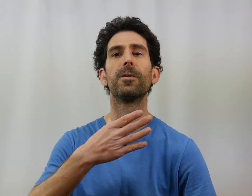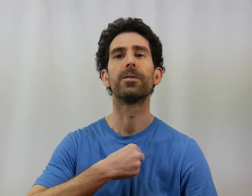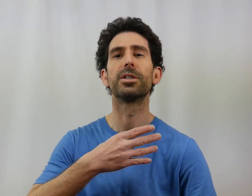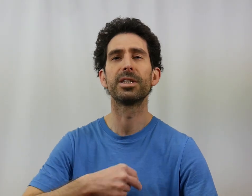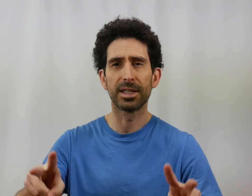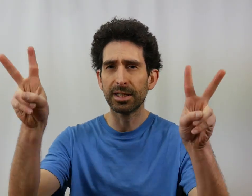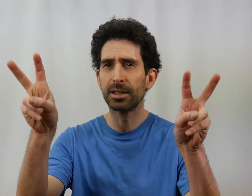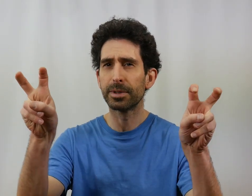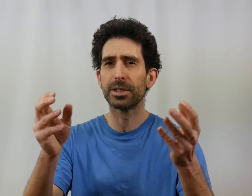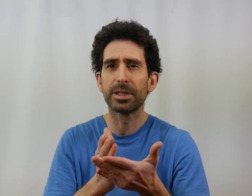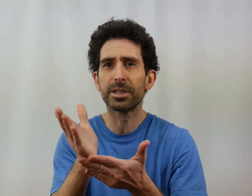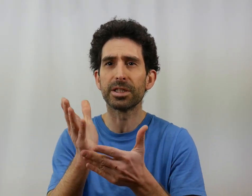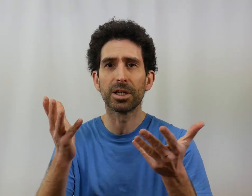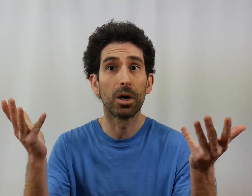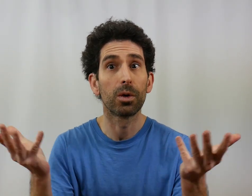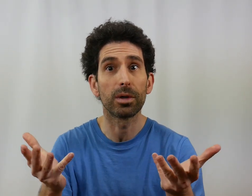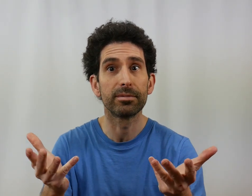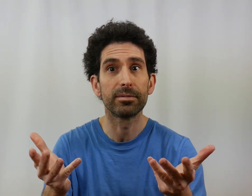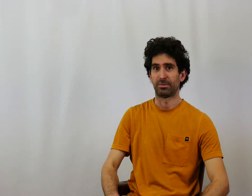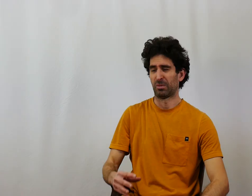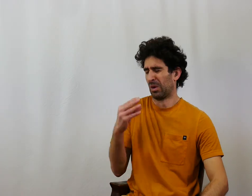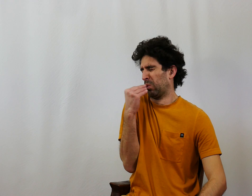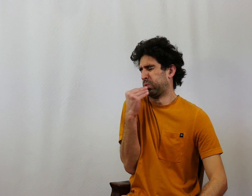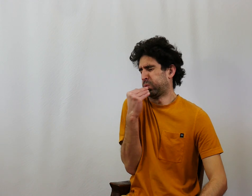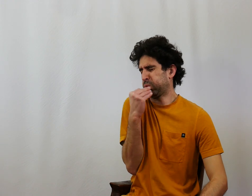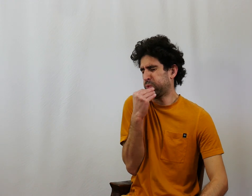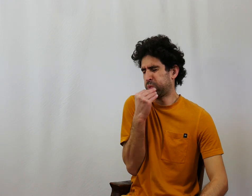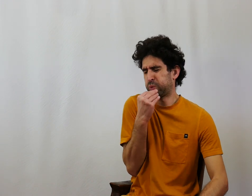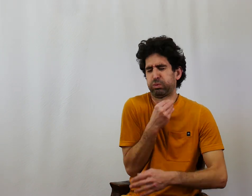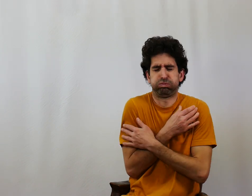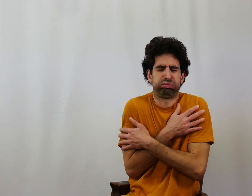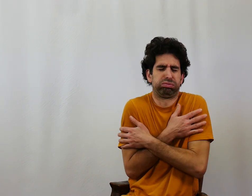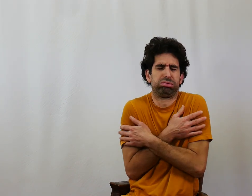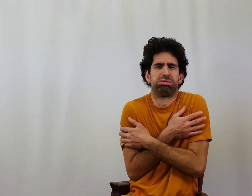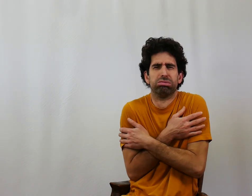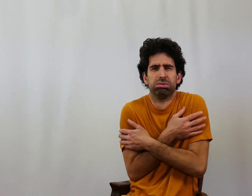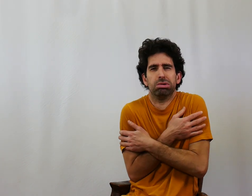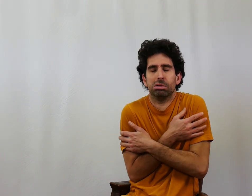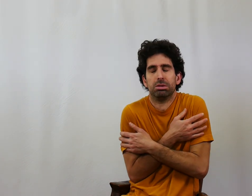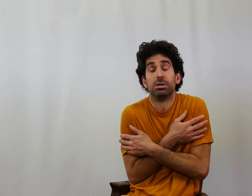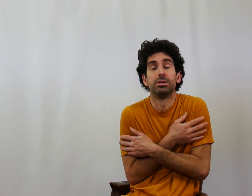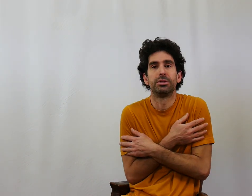Que veut dire cette expression ? Avoir froid, très froid même.